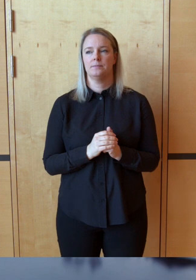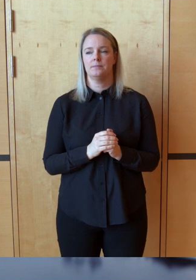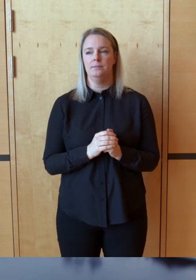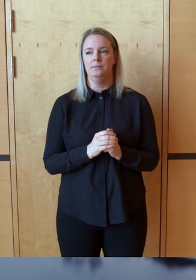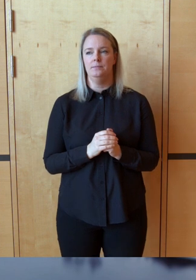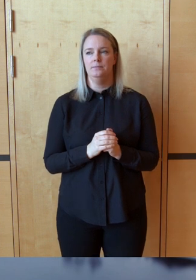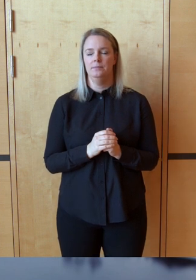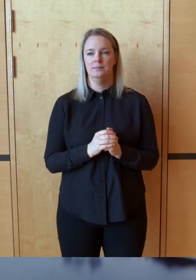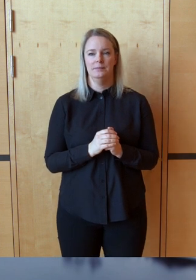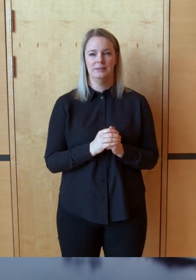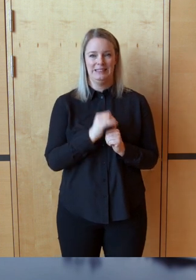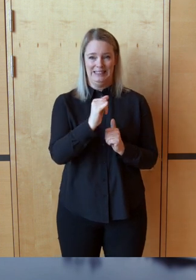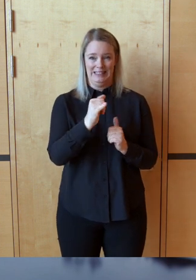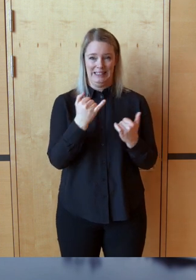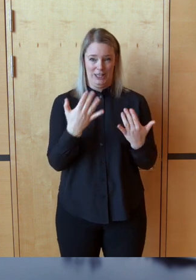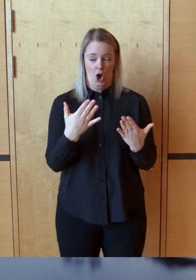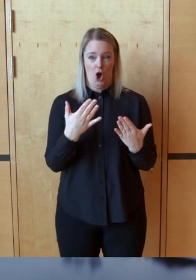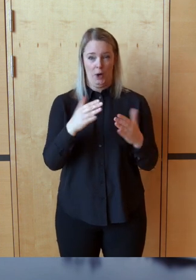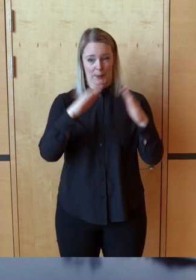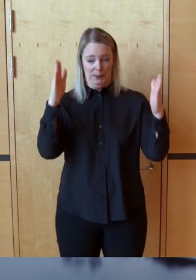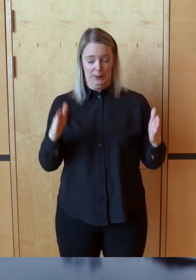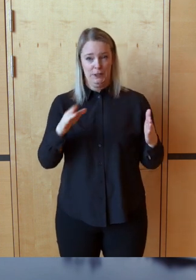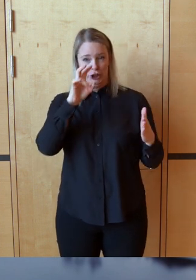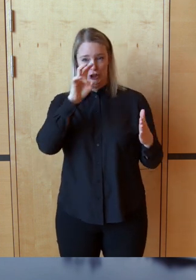Fastigheten som redan lever på På övertid